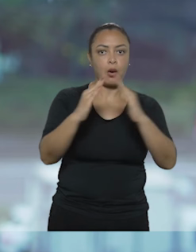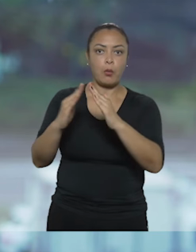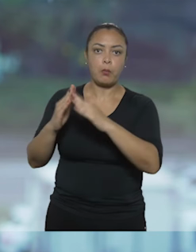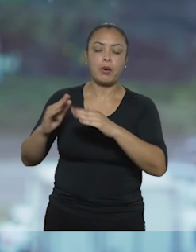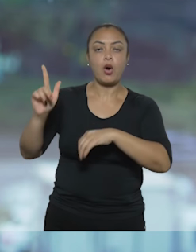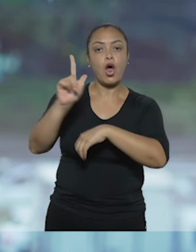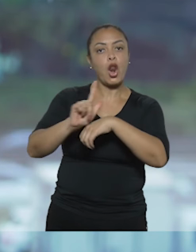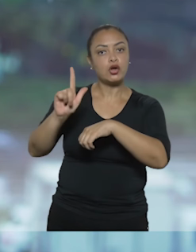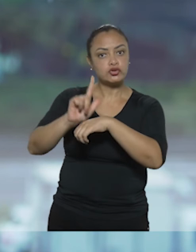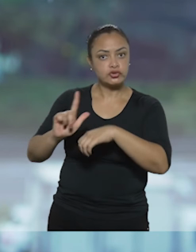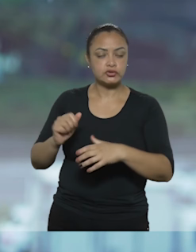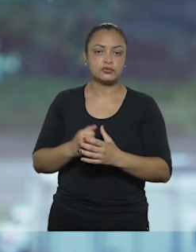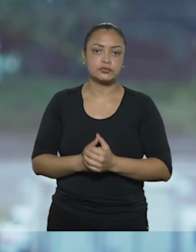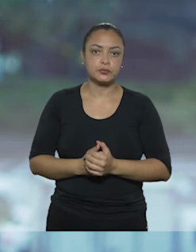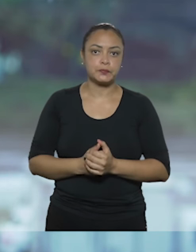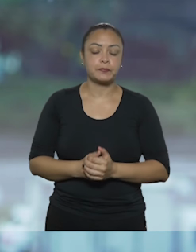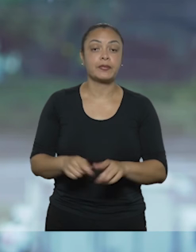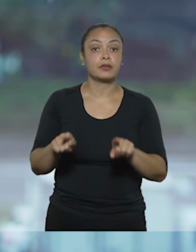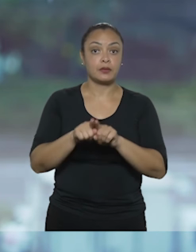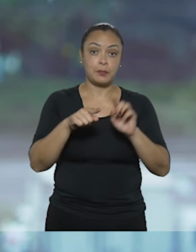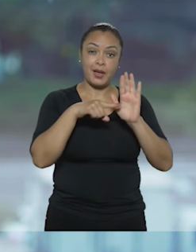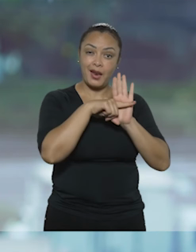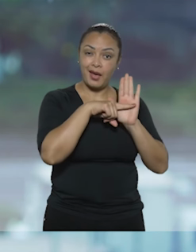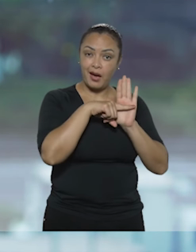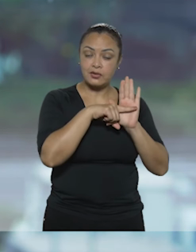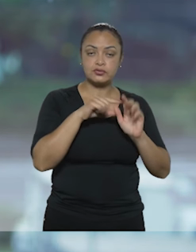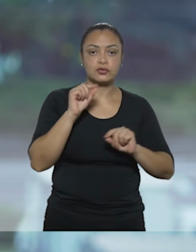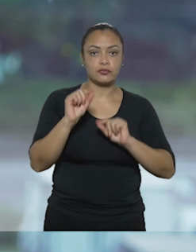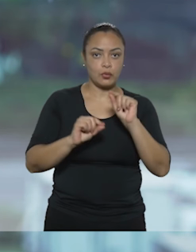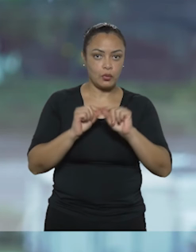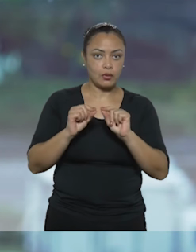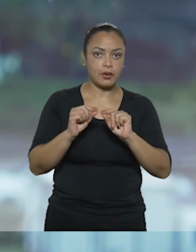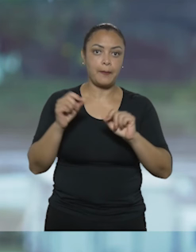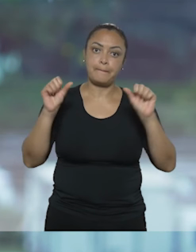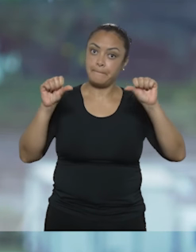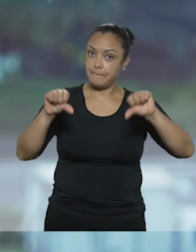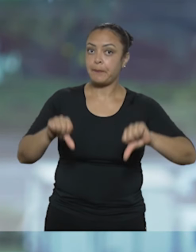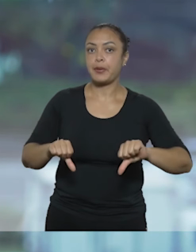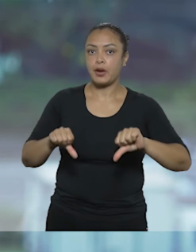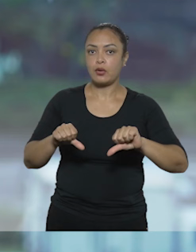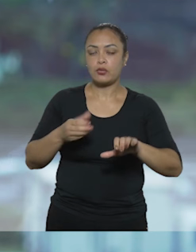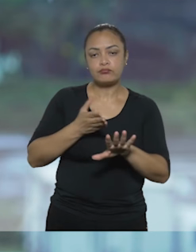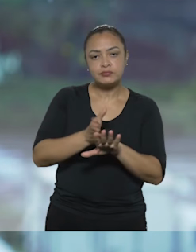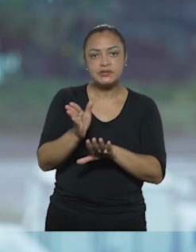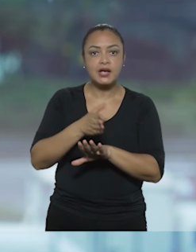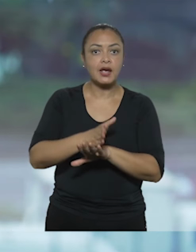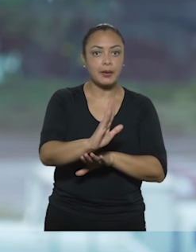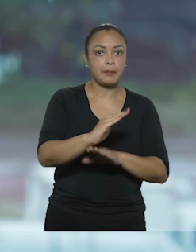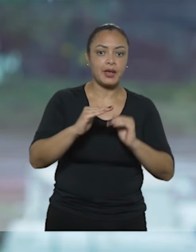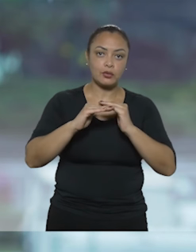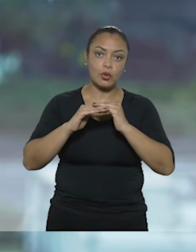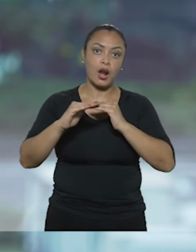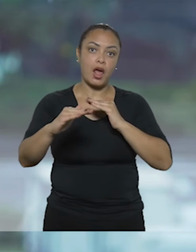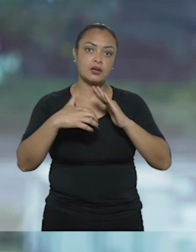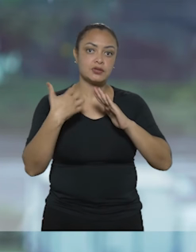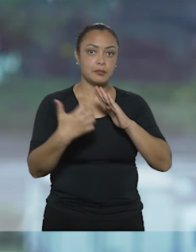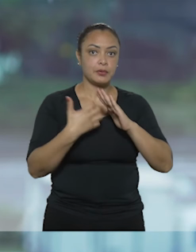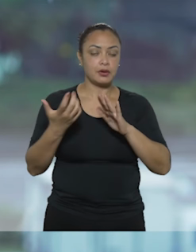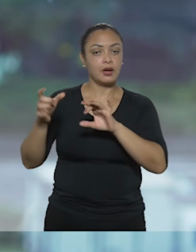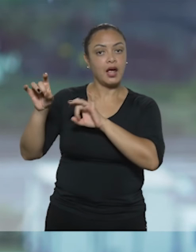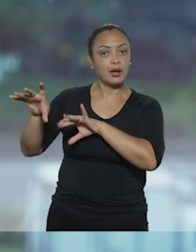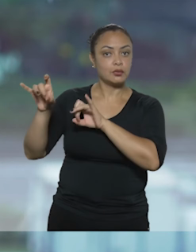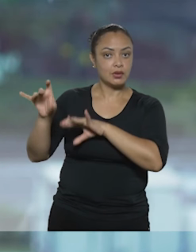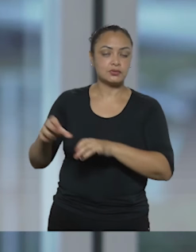Já no lado negativo, a gente teve uma contribuição pior do segmento de lajes corporativas e educacional.